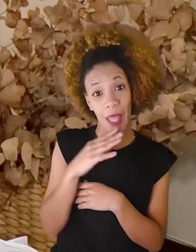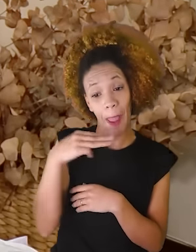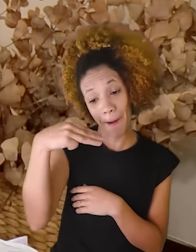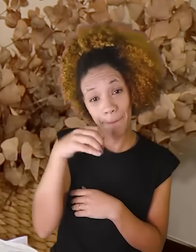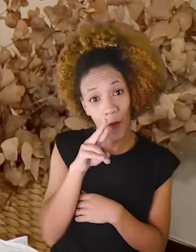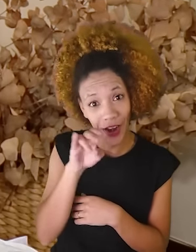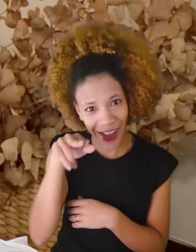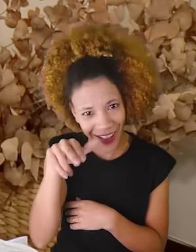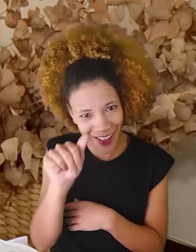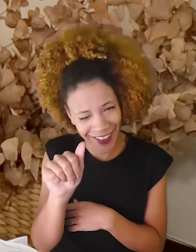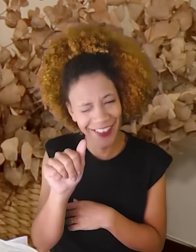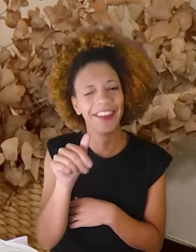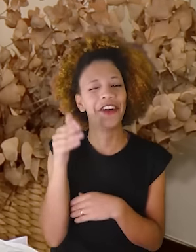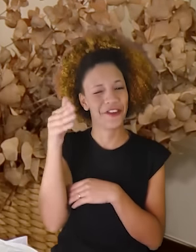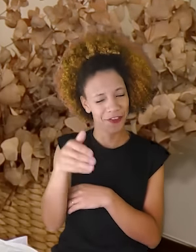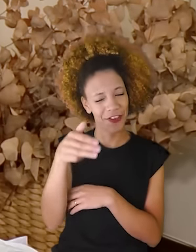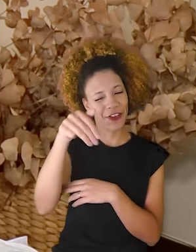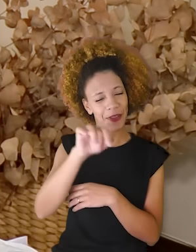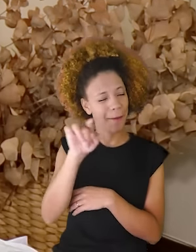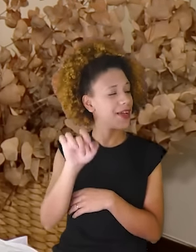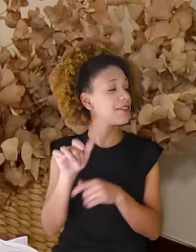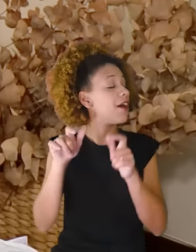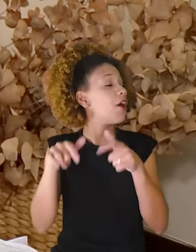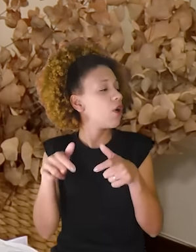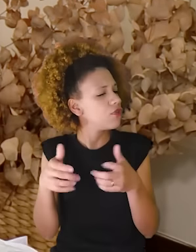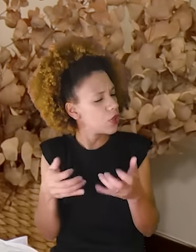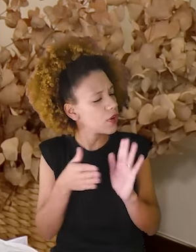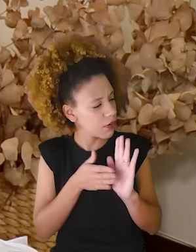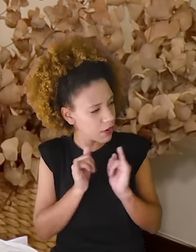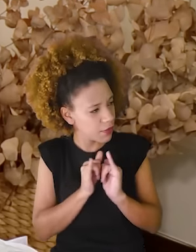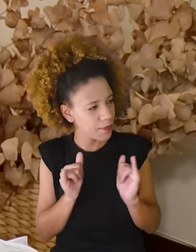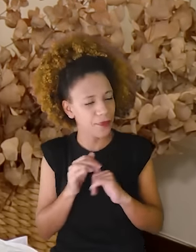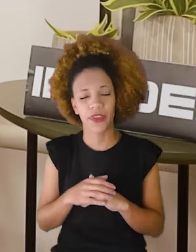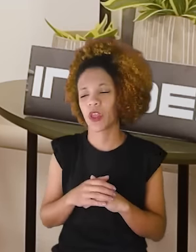vá no maé não mas assim é aonde que vai ser eu quero fazer a tua moral hoje vai ser na Ronal